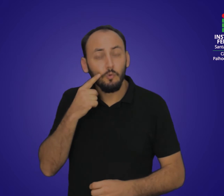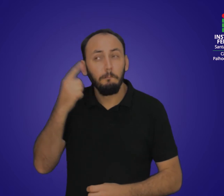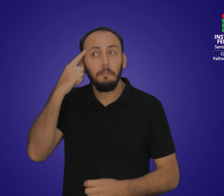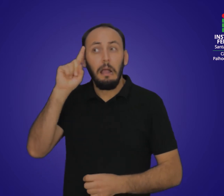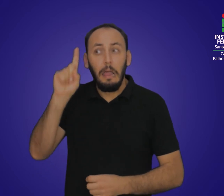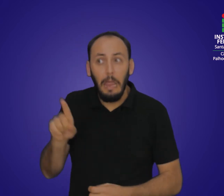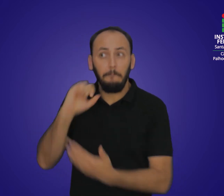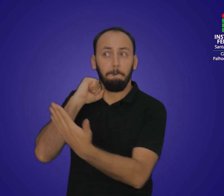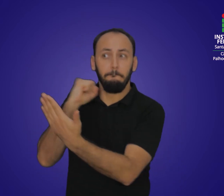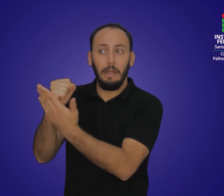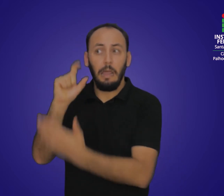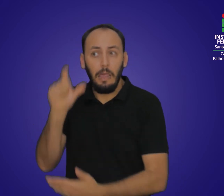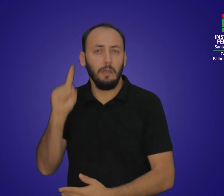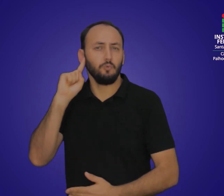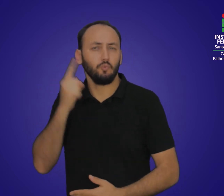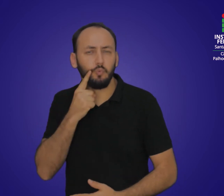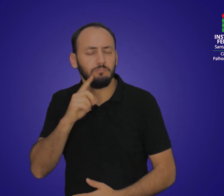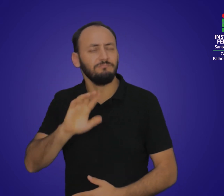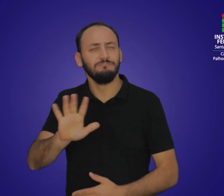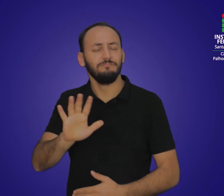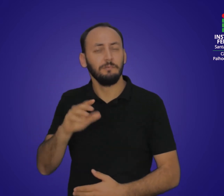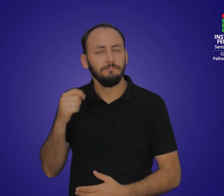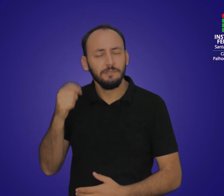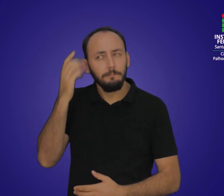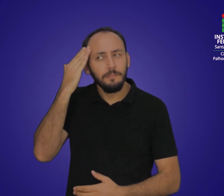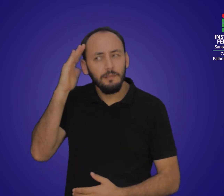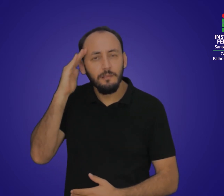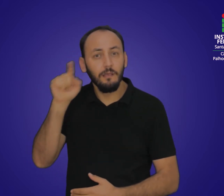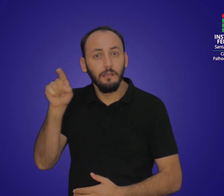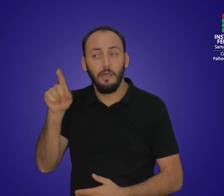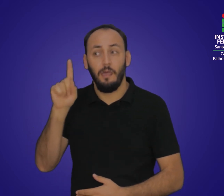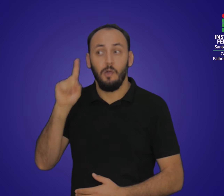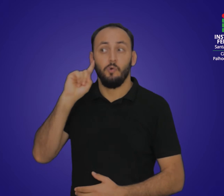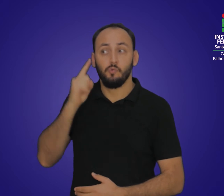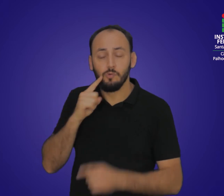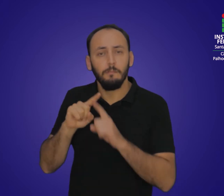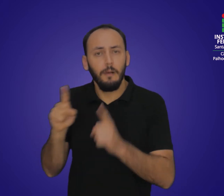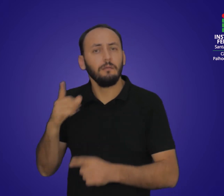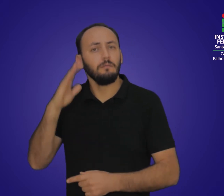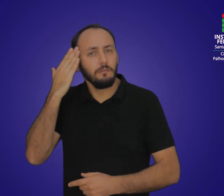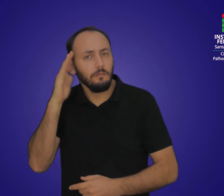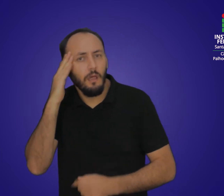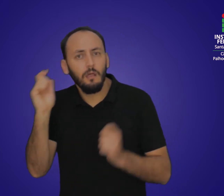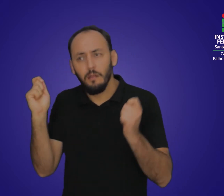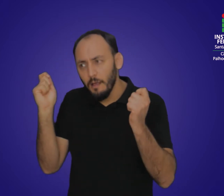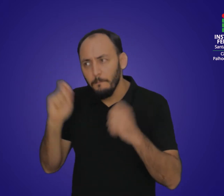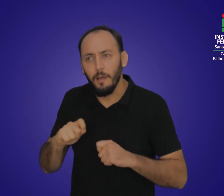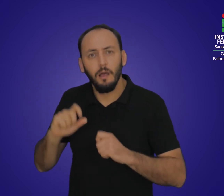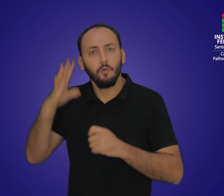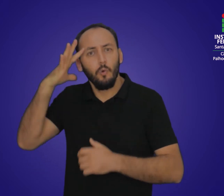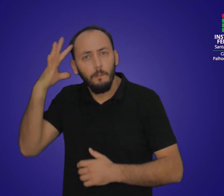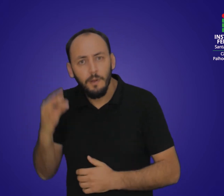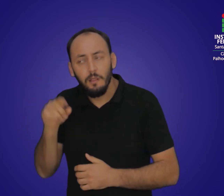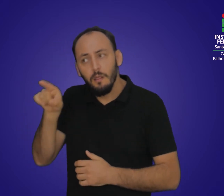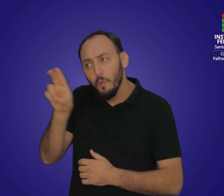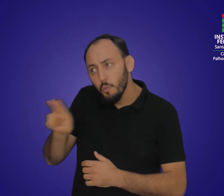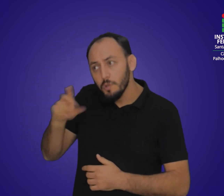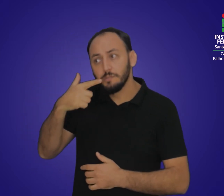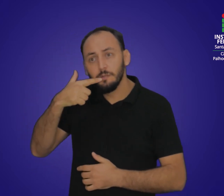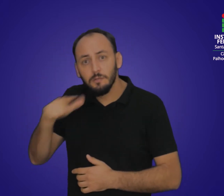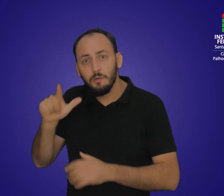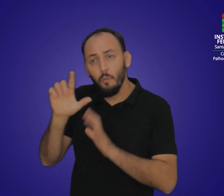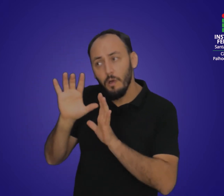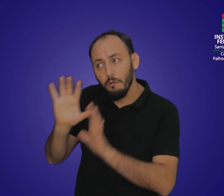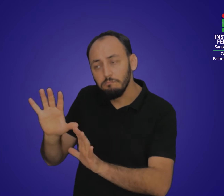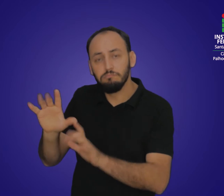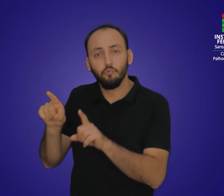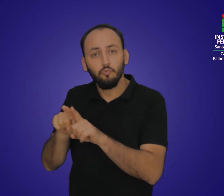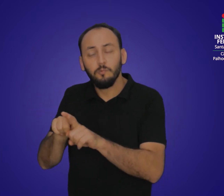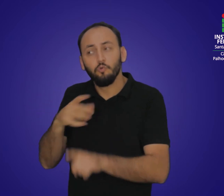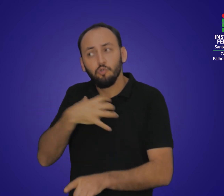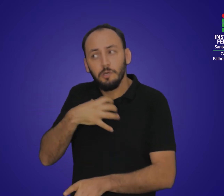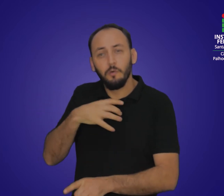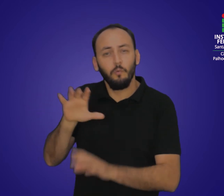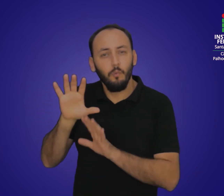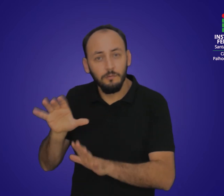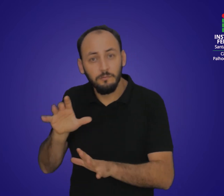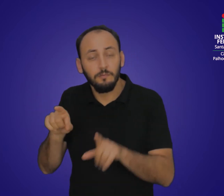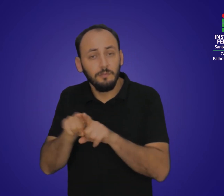Por vezes, há quem diga que ser surdo é uma barra, porém, essa autora fala da aceitação de ser surda e de compreender que ela tem a sua língua.